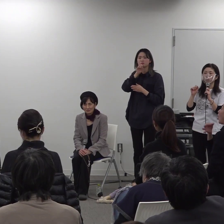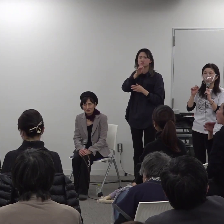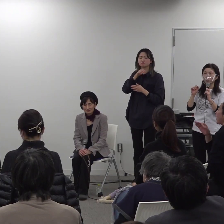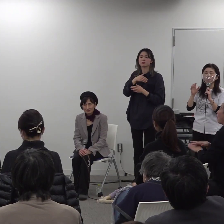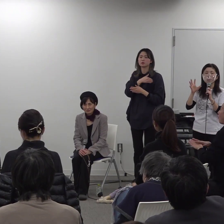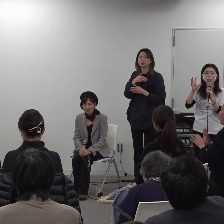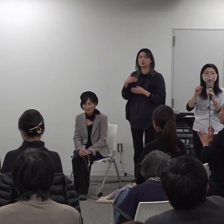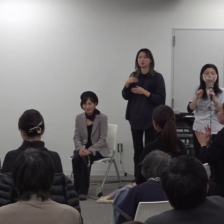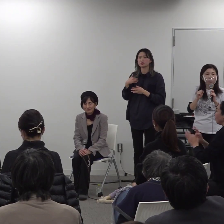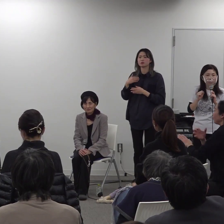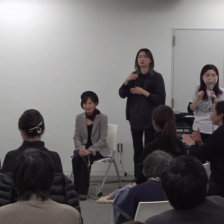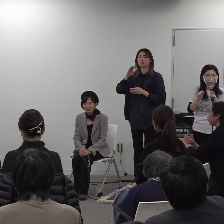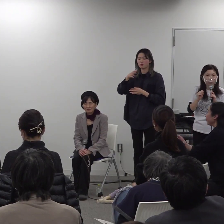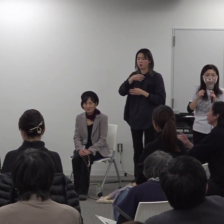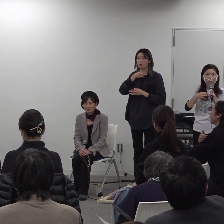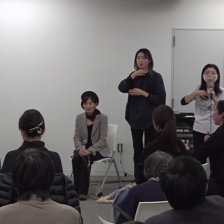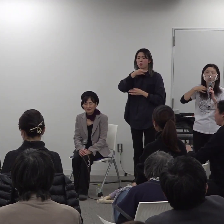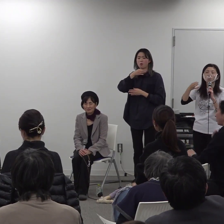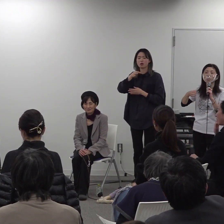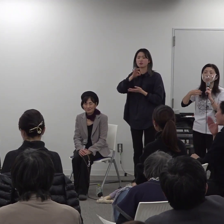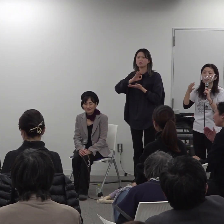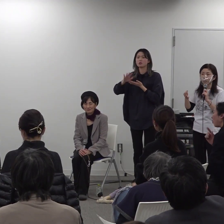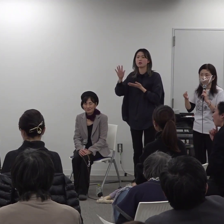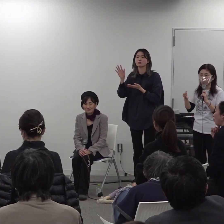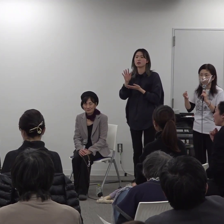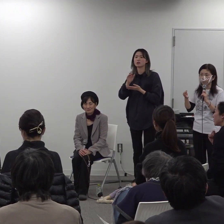やっぱり声を使わなくなるとどんどん出し方わかりません